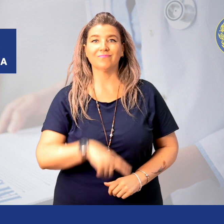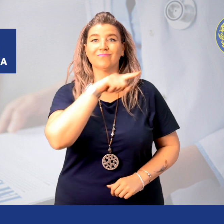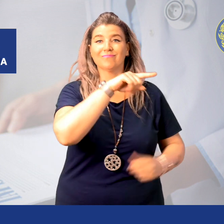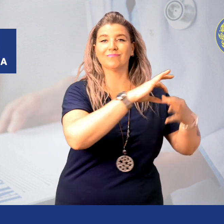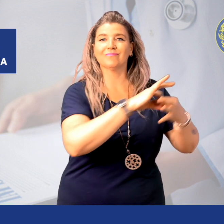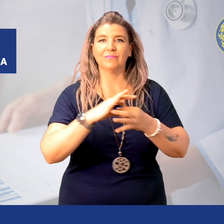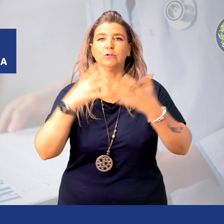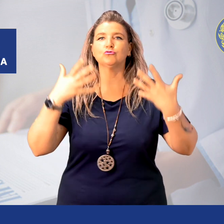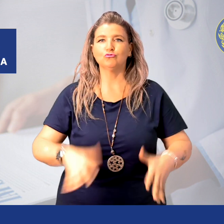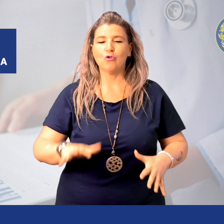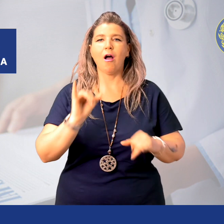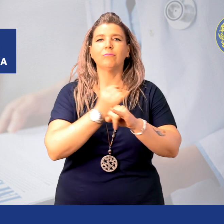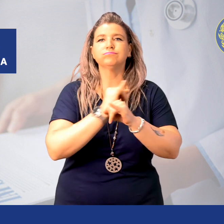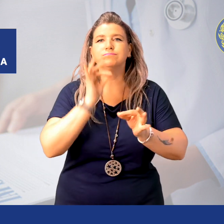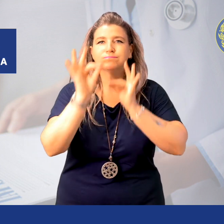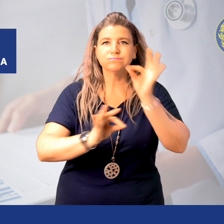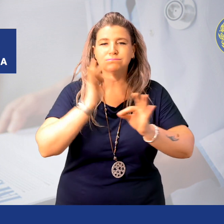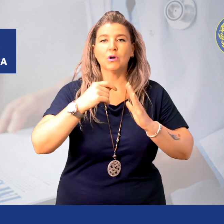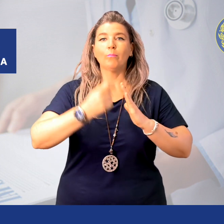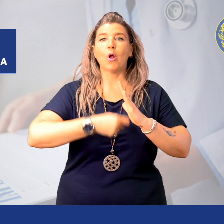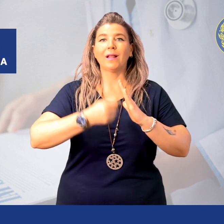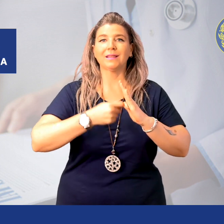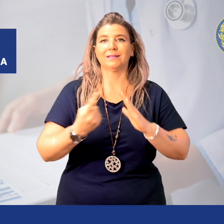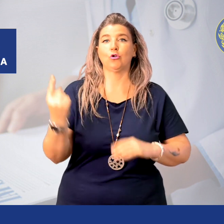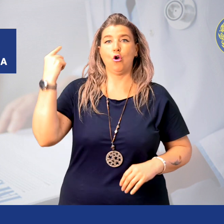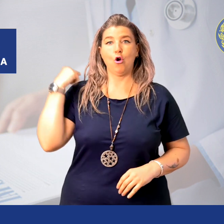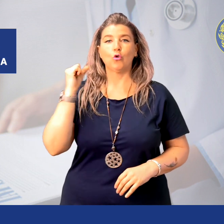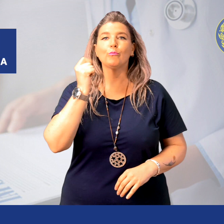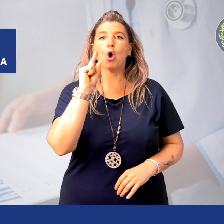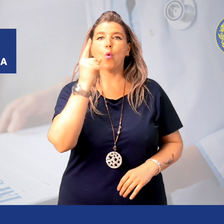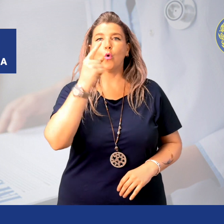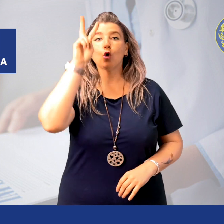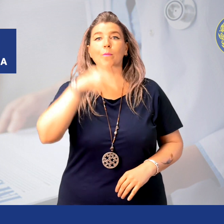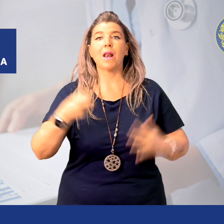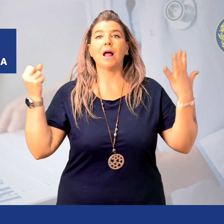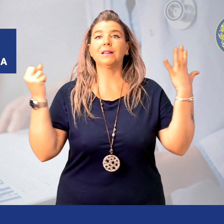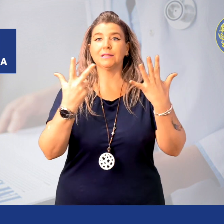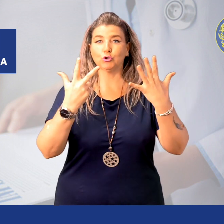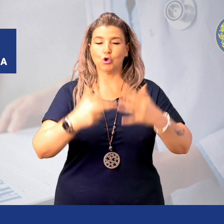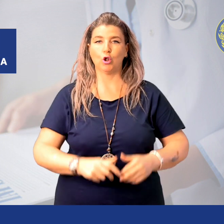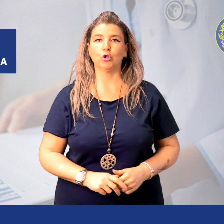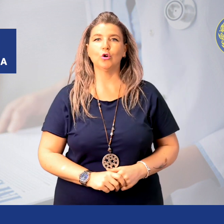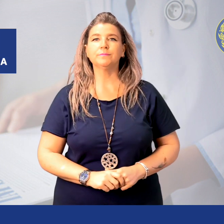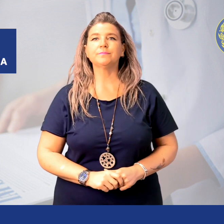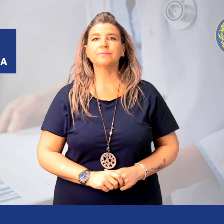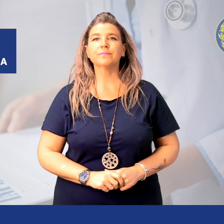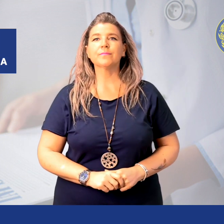Come già comunicato con Bollettino ENS n.1/2018 è stato spiegato